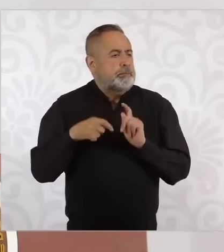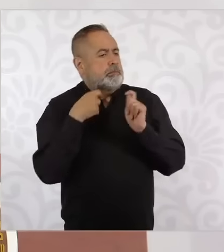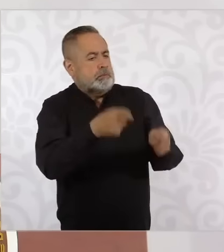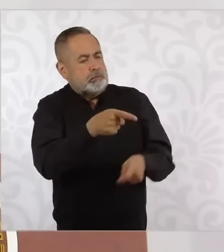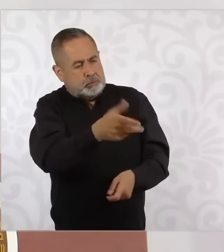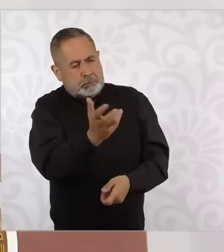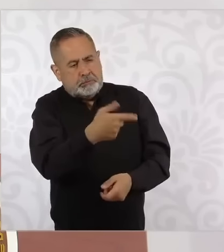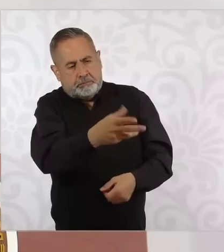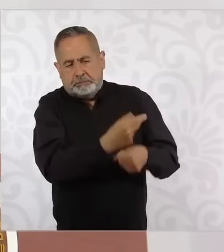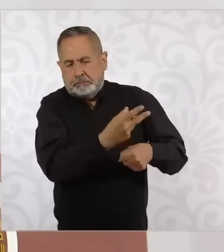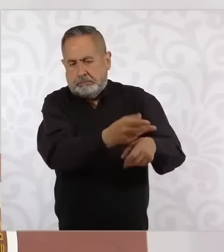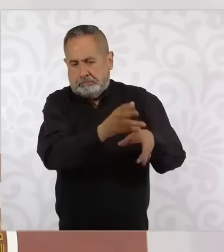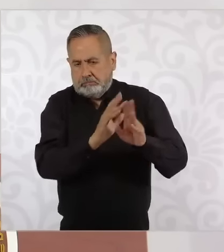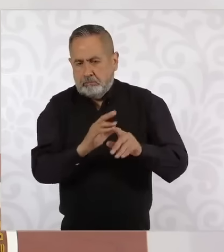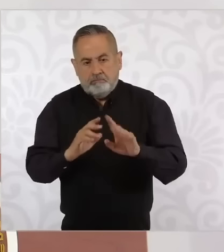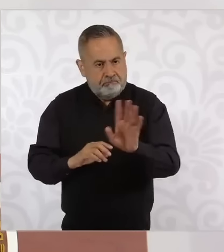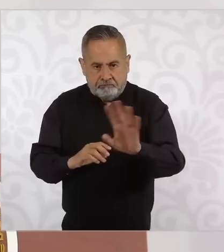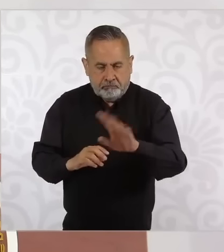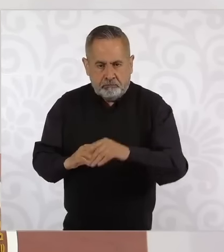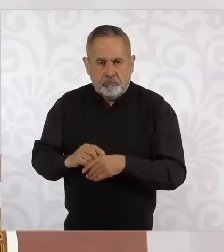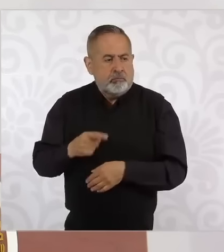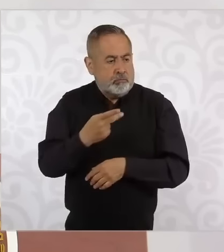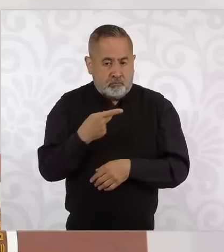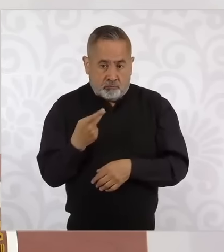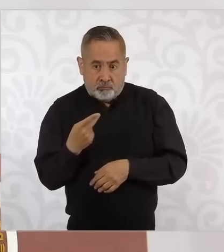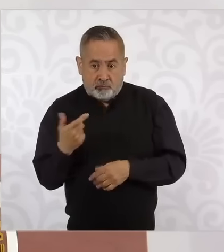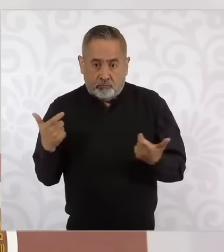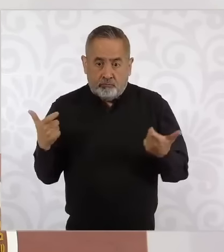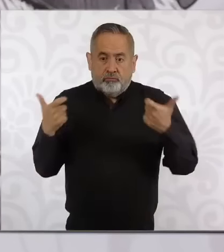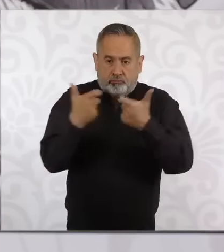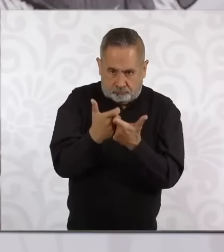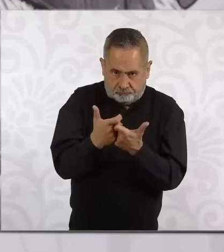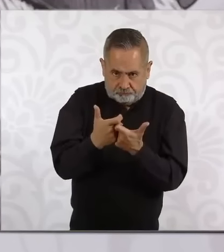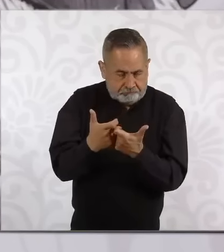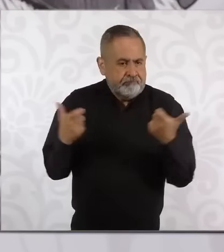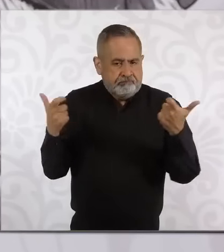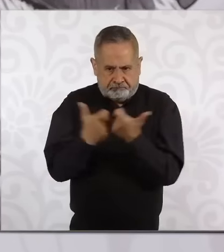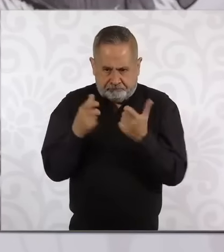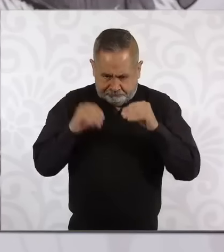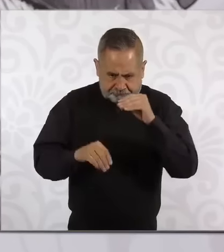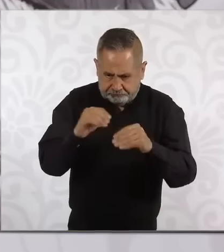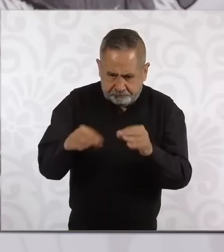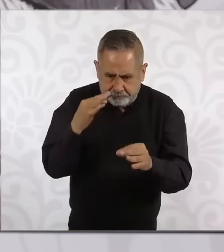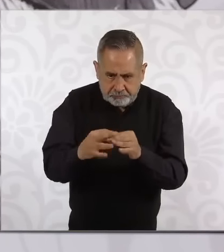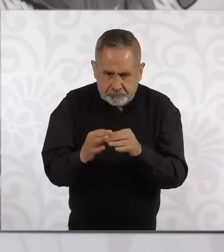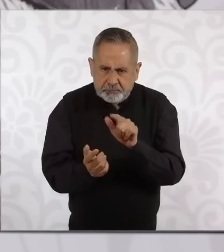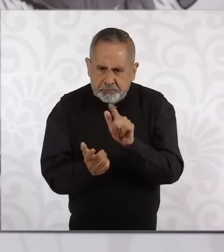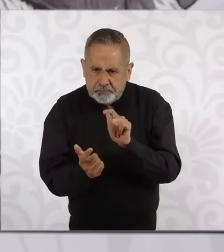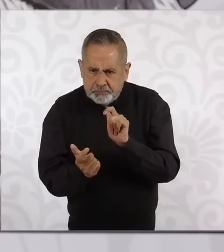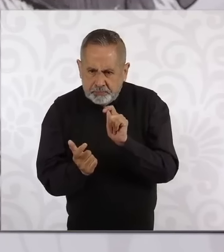eh se invierte por parte del privado, recupera su inversión y nunca se suelta la concesión.